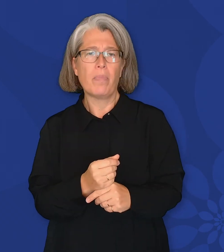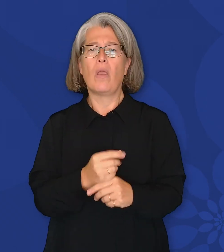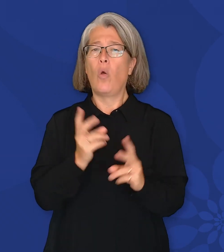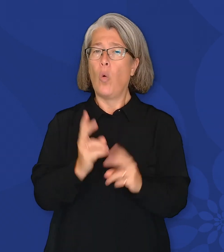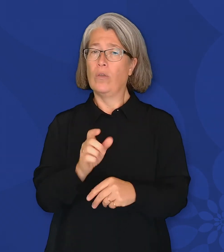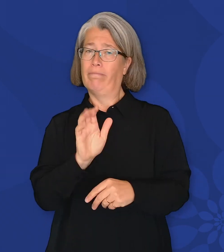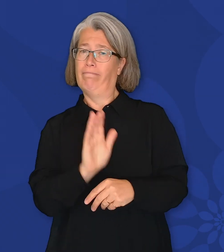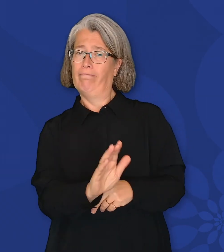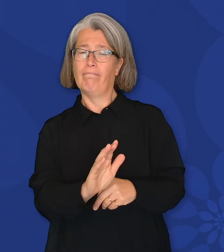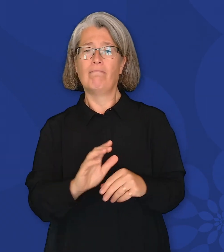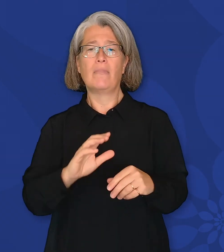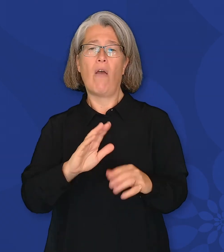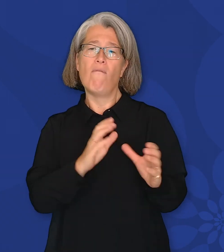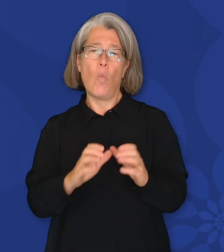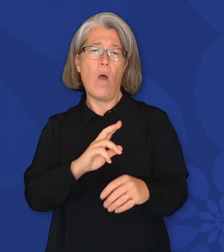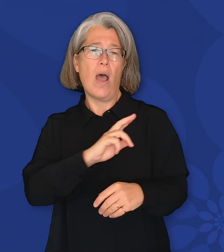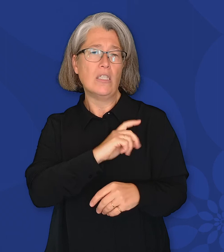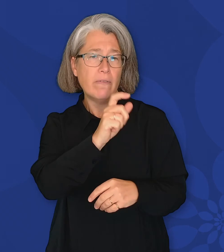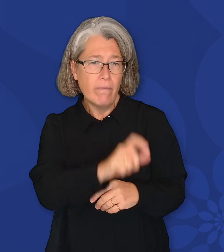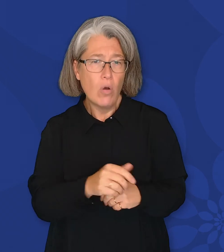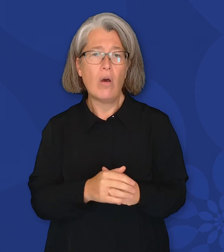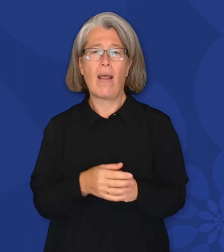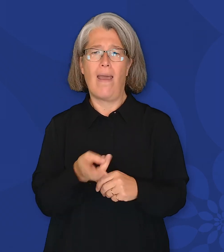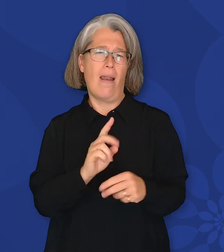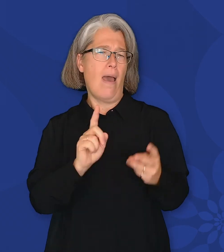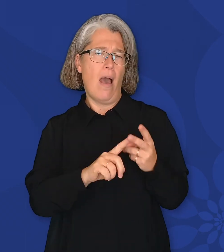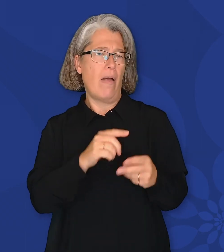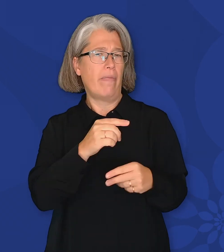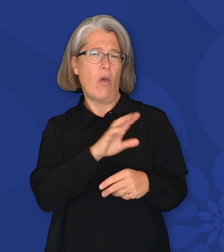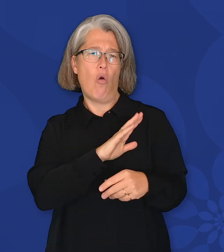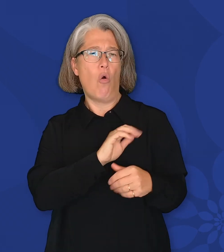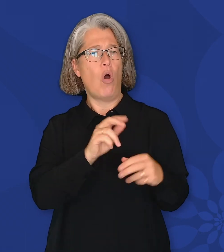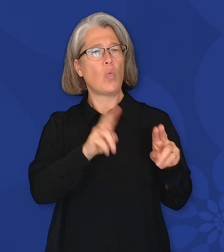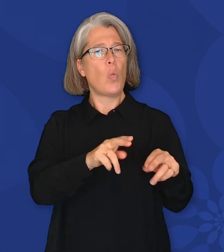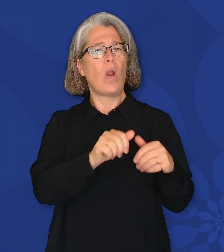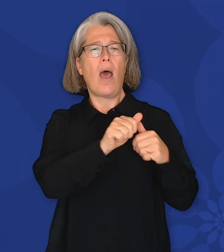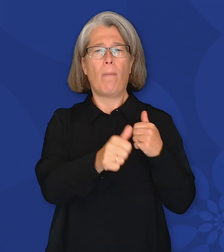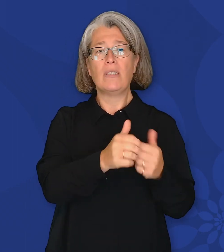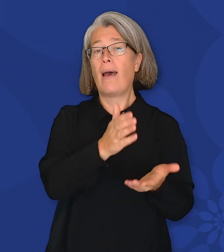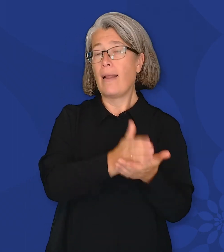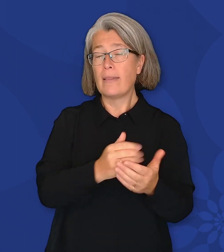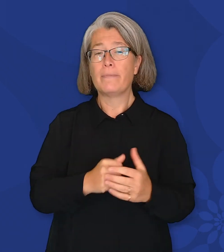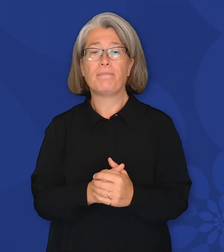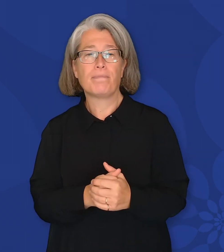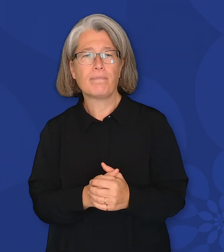den läropliktiga och dennes vårdnadshavare eller någon annan laglig företrädare.